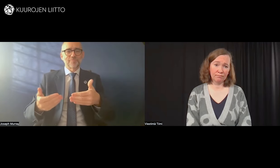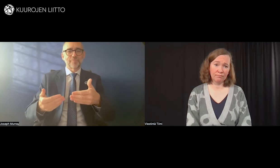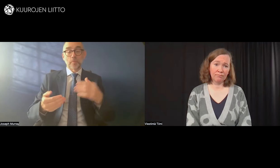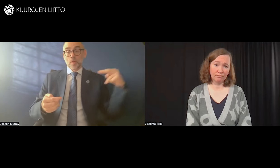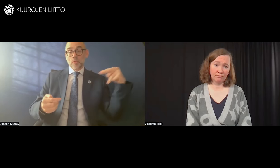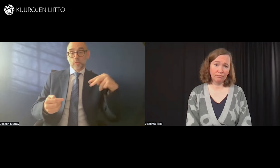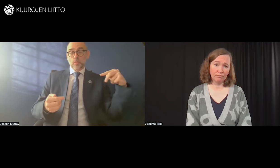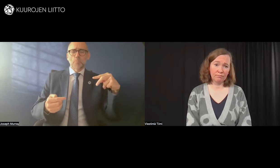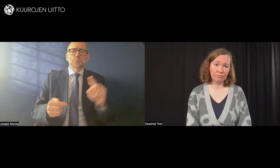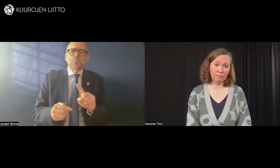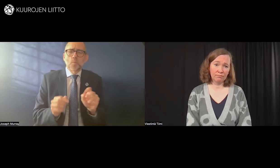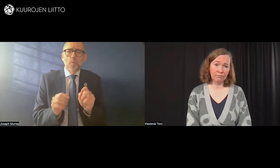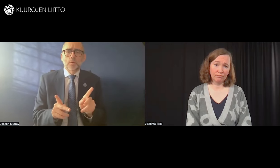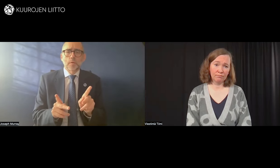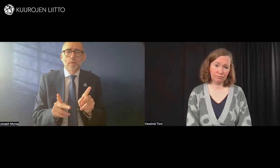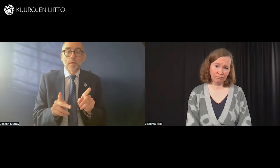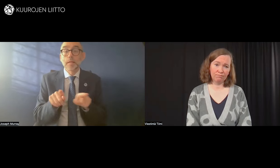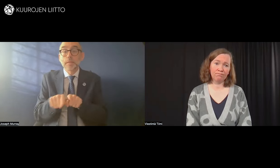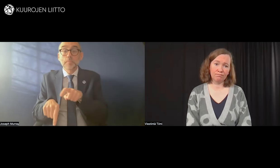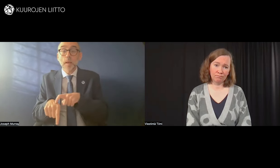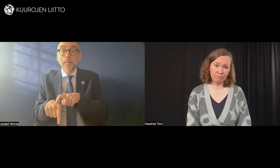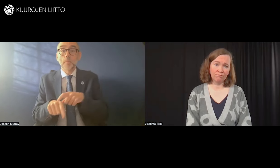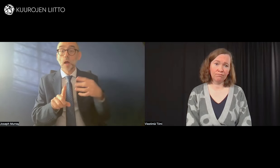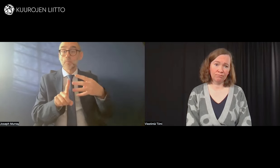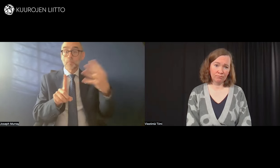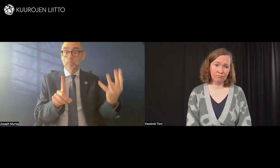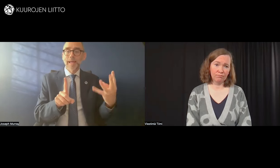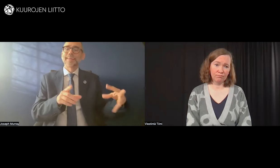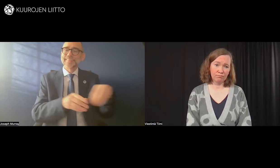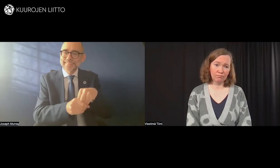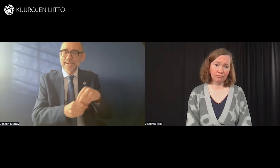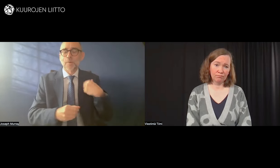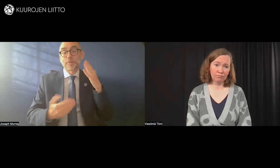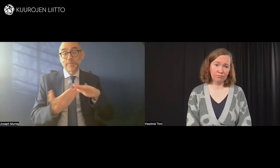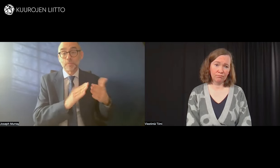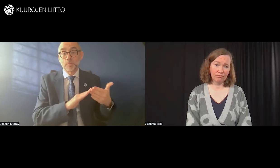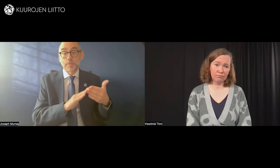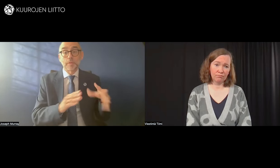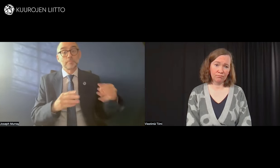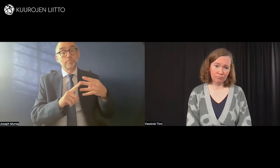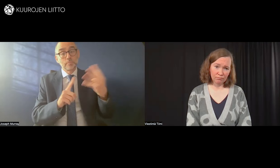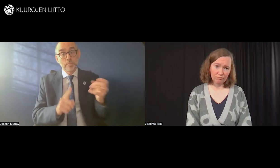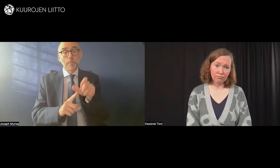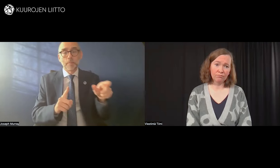Heidän haukkumisensa ei ole hyväksyttävää. Samaan aikaan myös LGBTQ-ihmiset kuuluvat kuurojen yhteisöön.